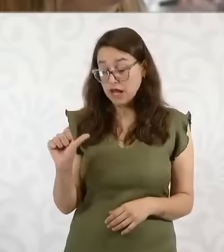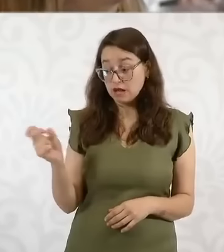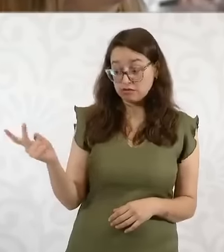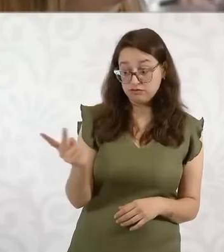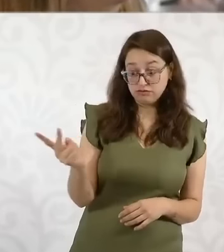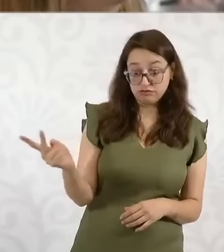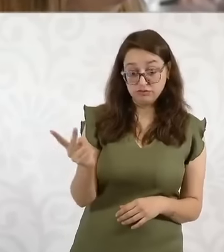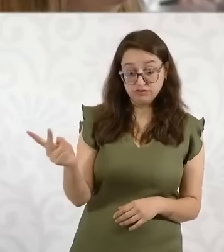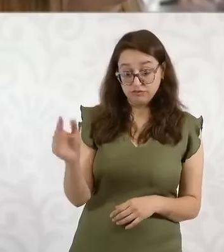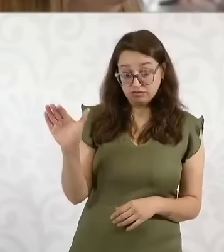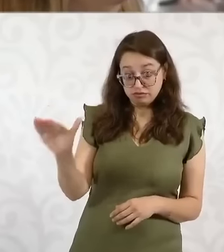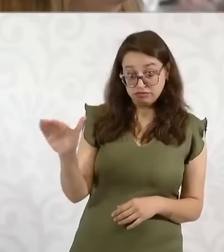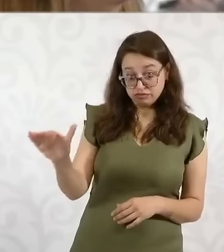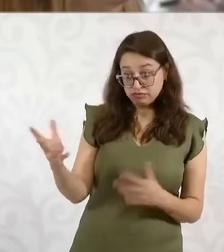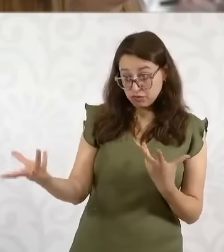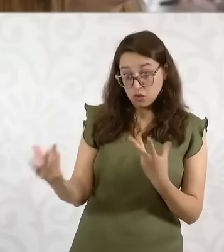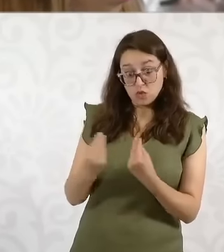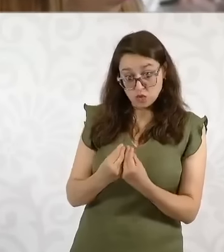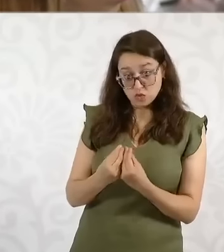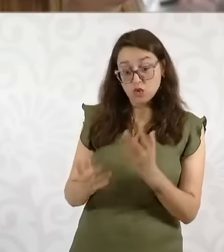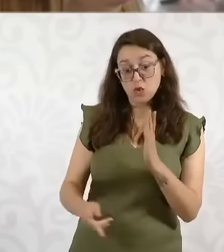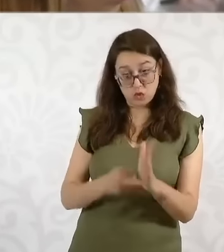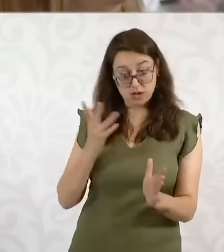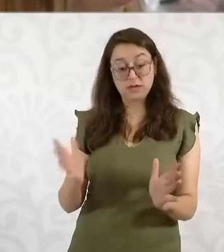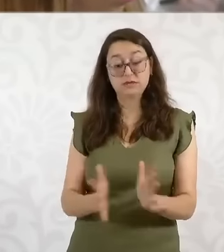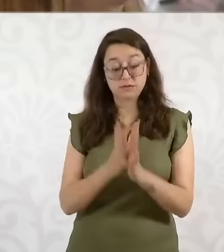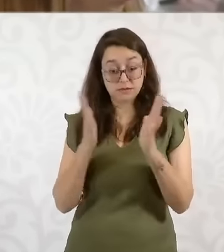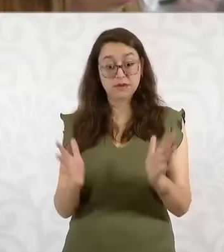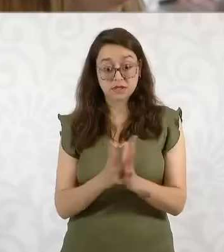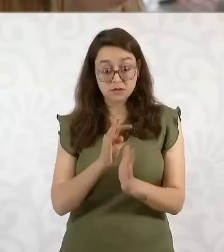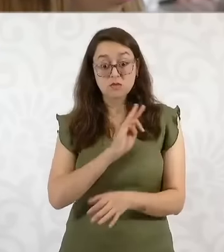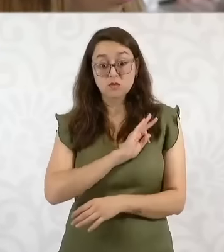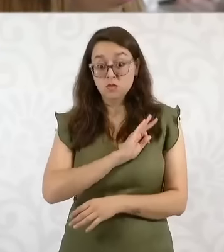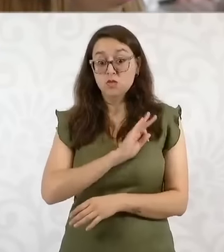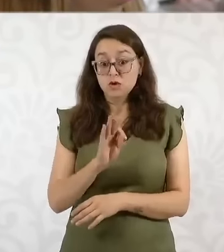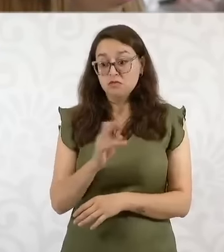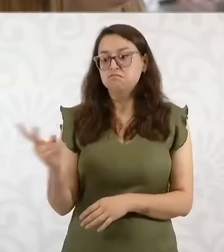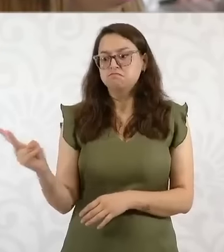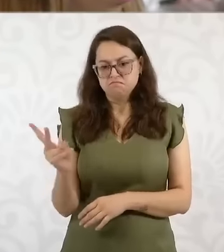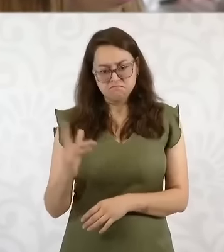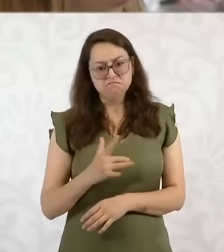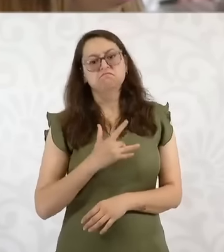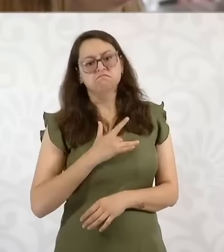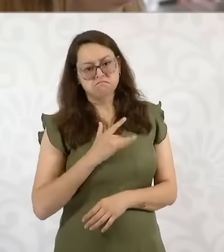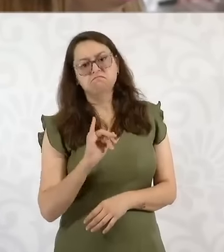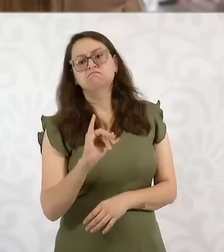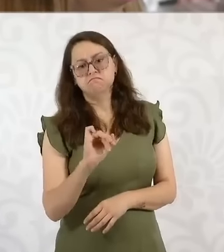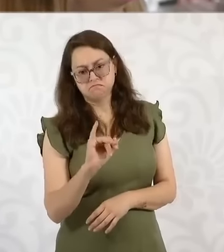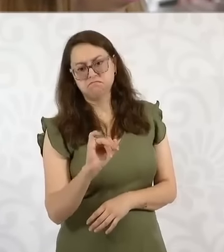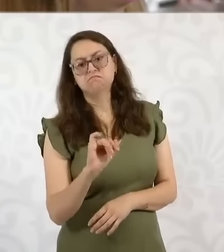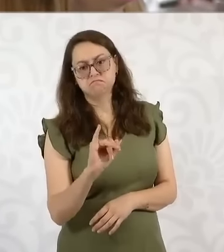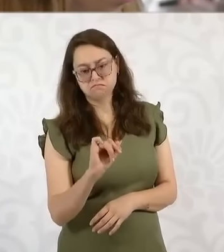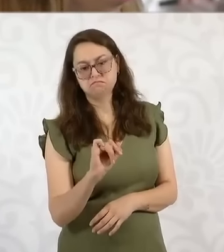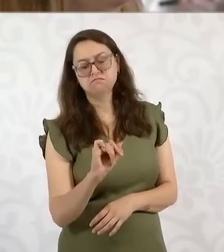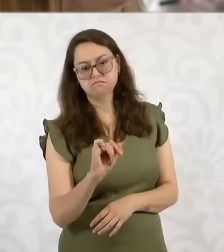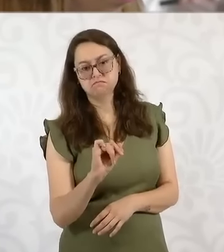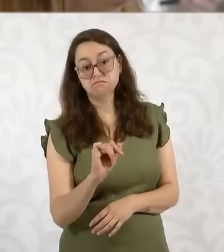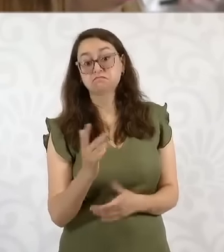el GI está dispuesto a que se reincorporen. Ellos sí están dispuestos y dispuestas. Y si usted